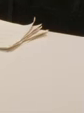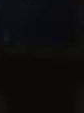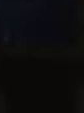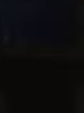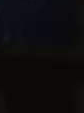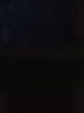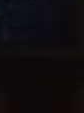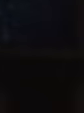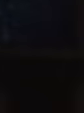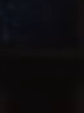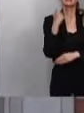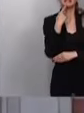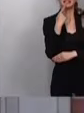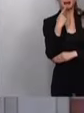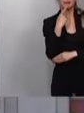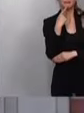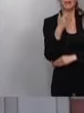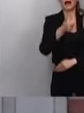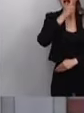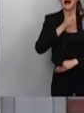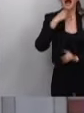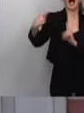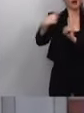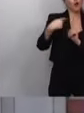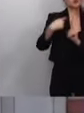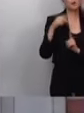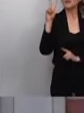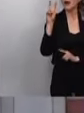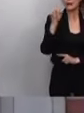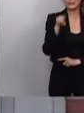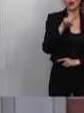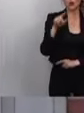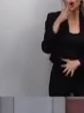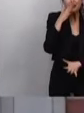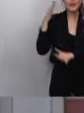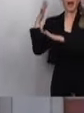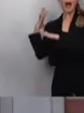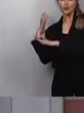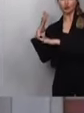poco esto es anómalo no para defender a a la señora begoña pues podría ir directamente a los